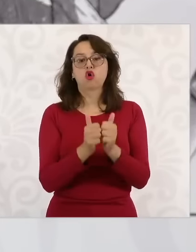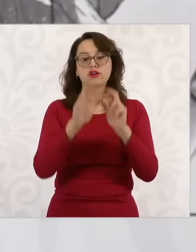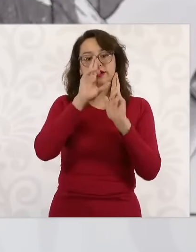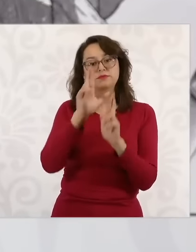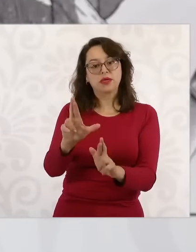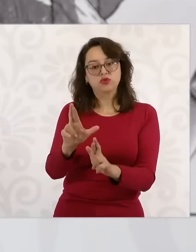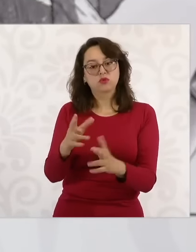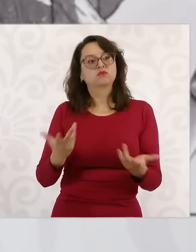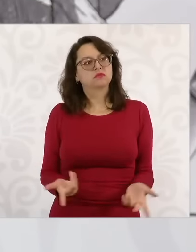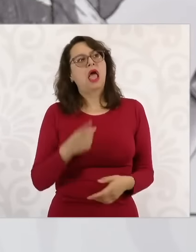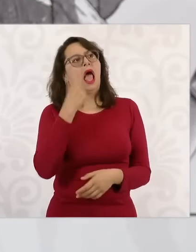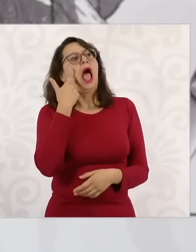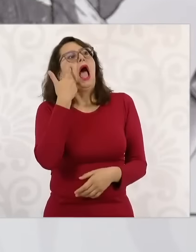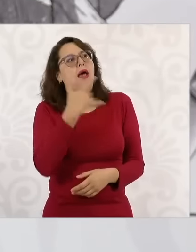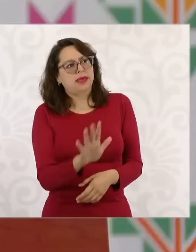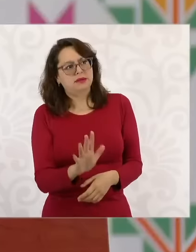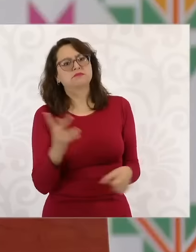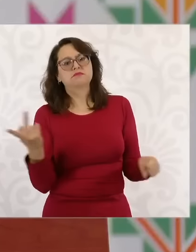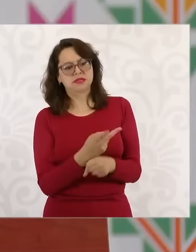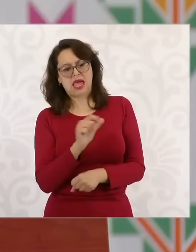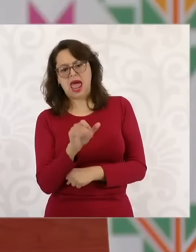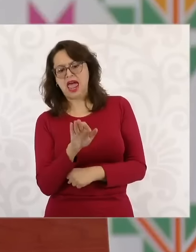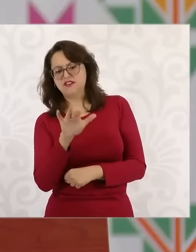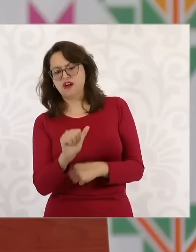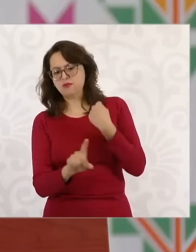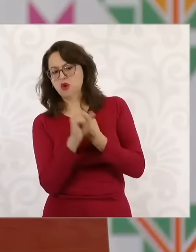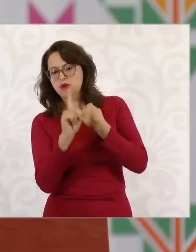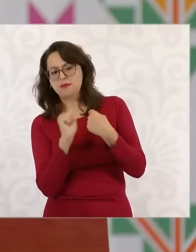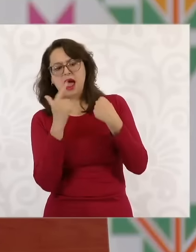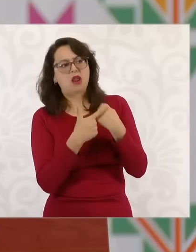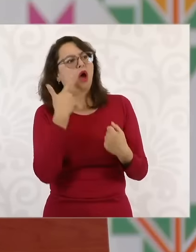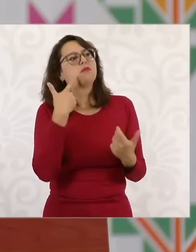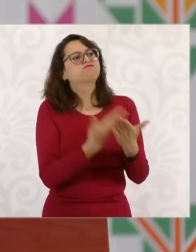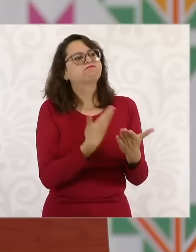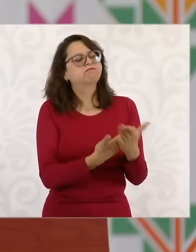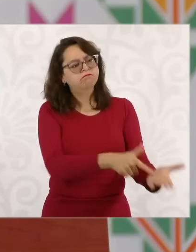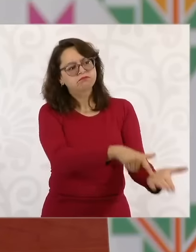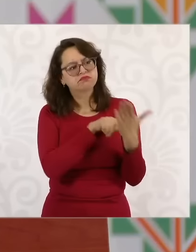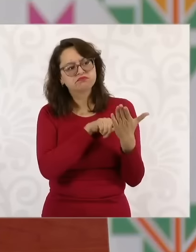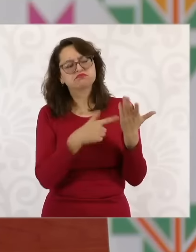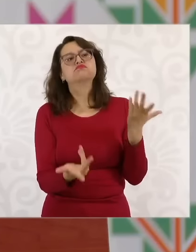conjuntamente si es que lo que ellos dicen tiene algún fundamento, que es que se está violentando